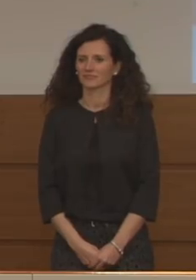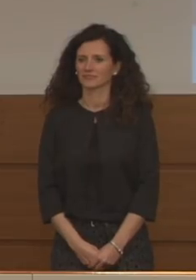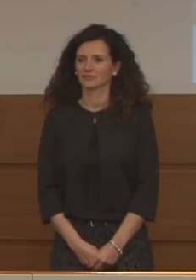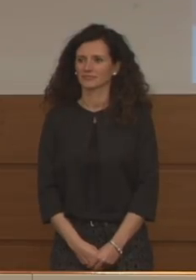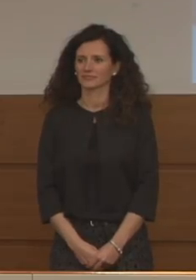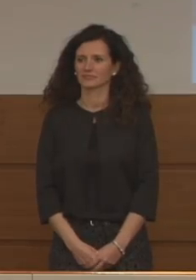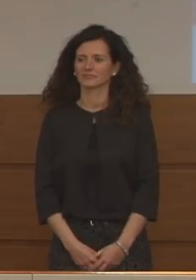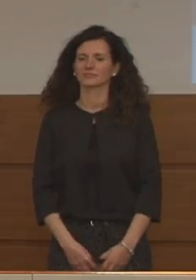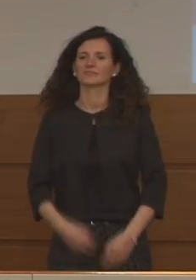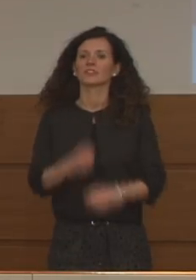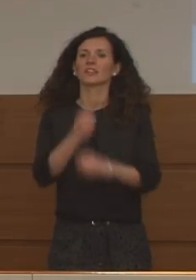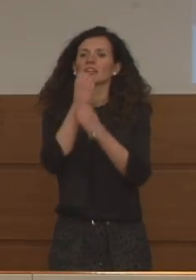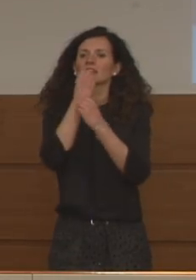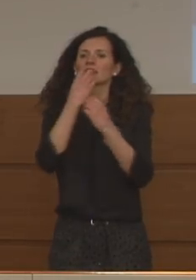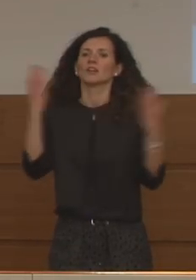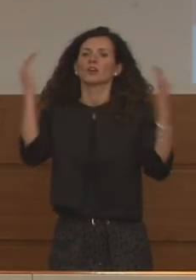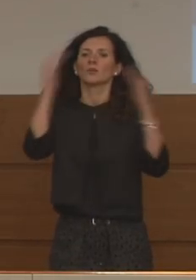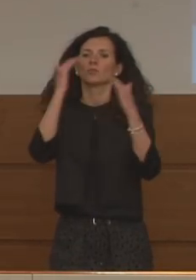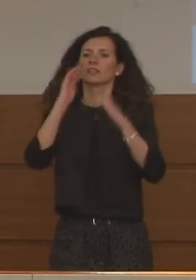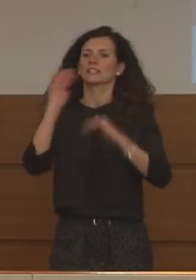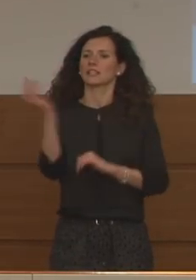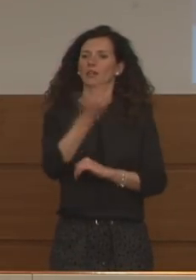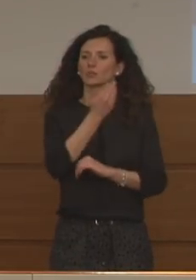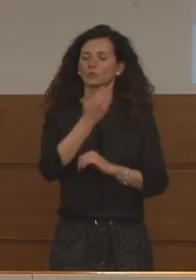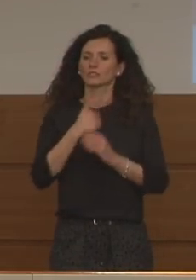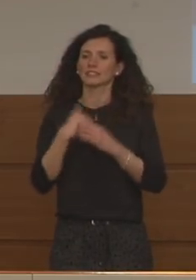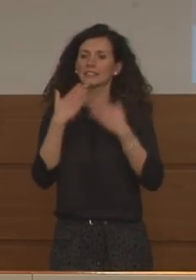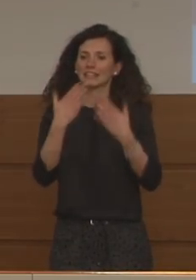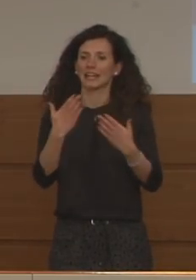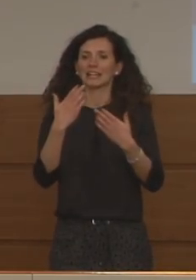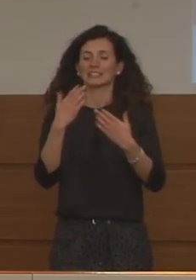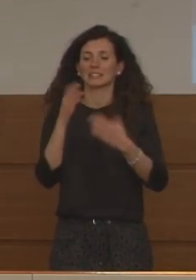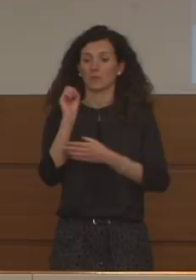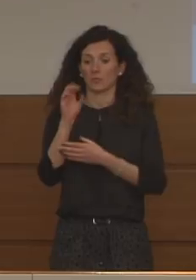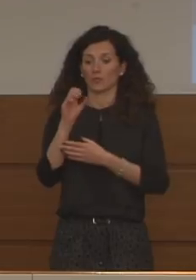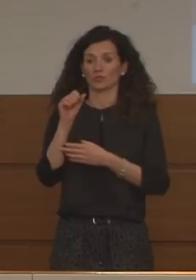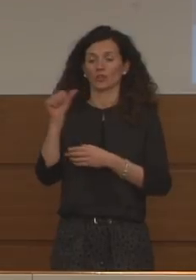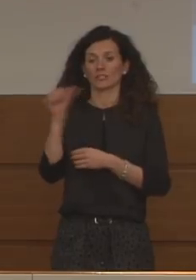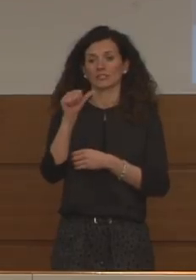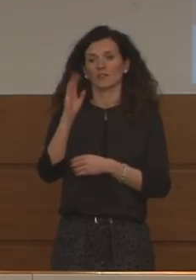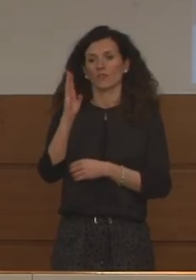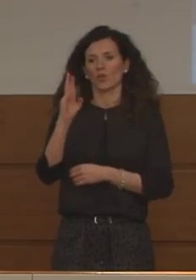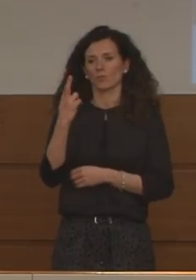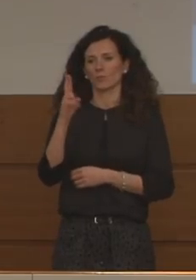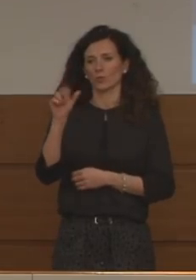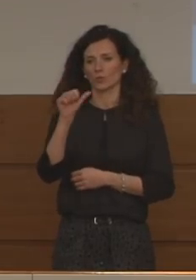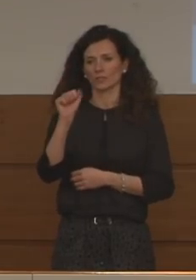Buonasera, buonasera a tutti. Ringrazio il prof. Silvio Brusaferro, Presidente